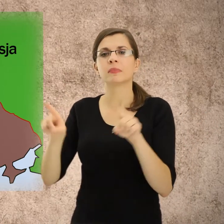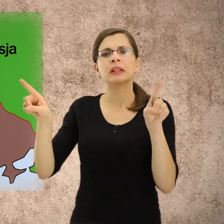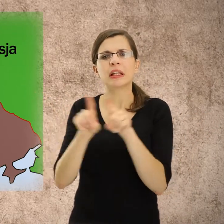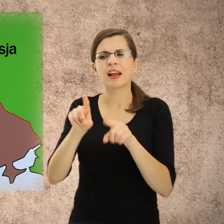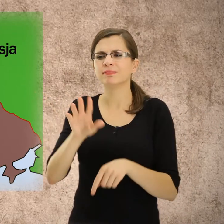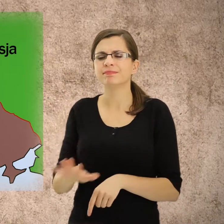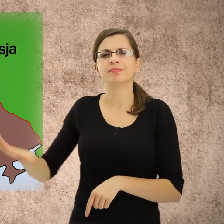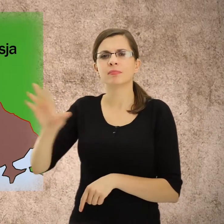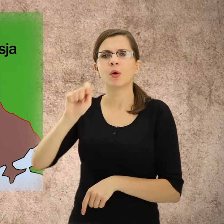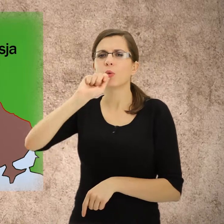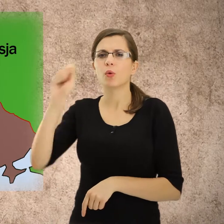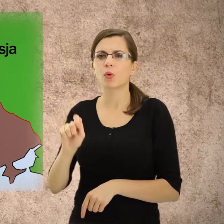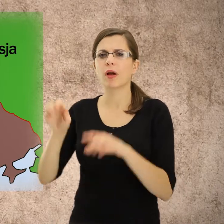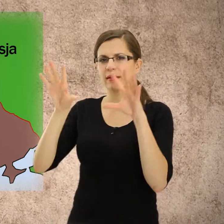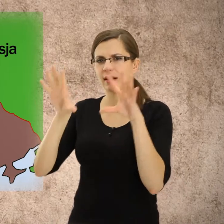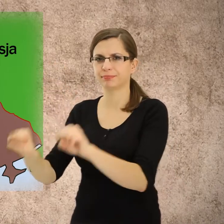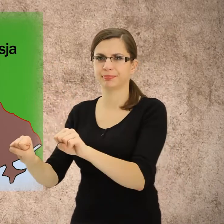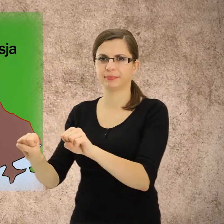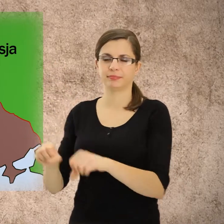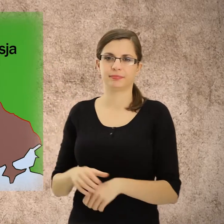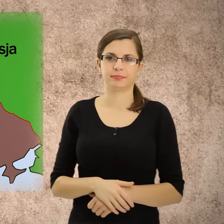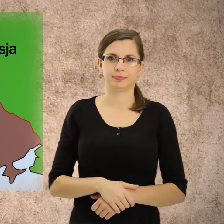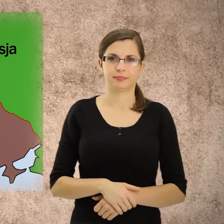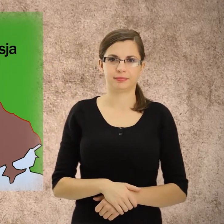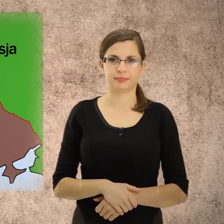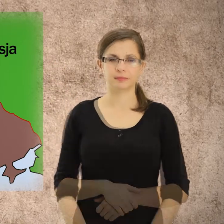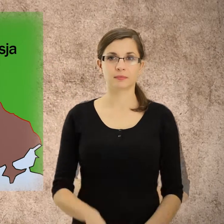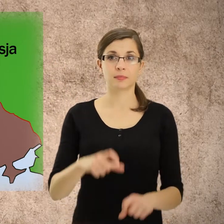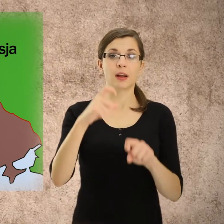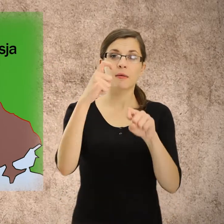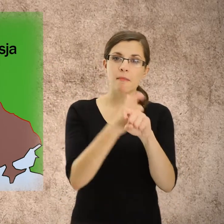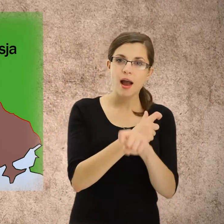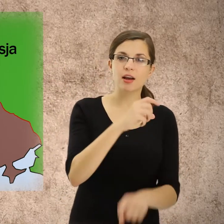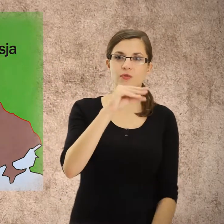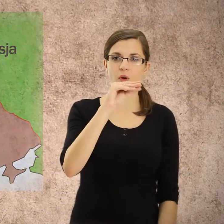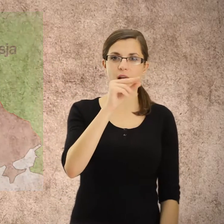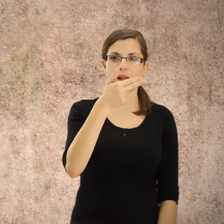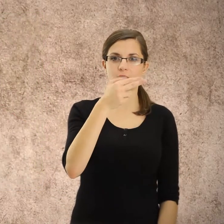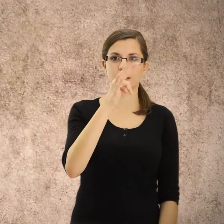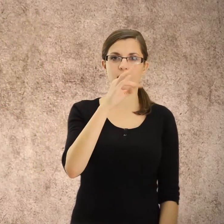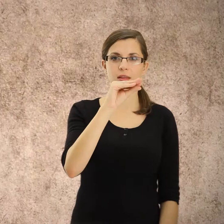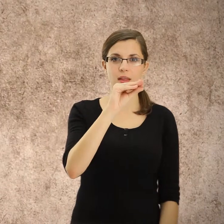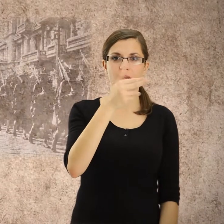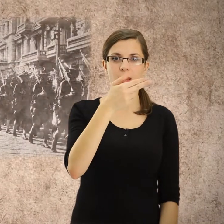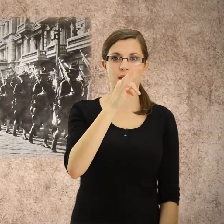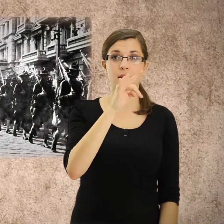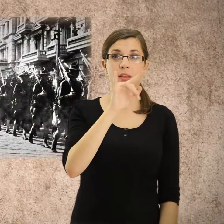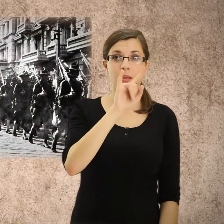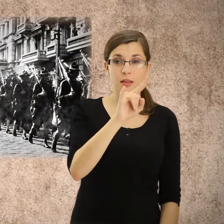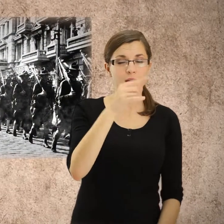i zajęły całą Ukrainę. Państwa Ententy